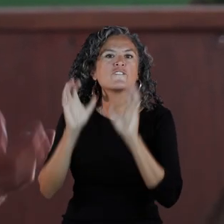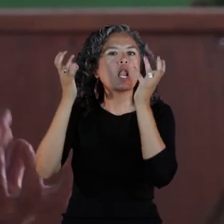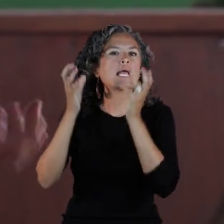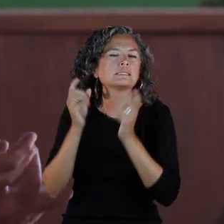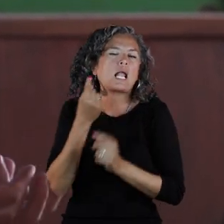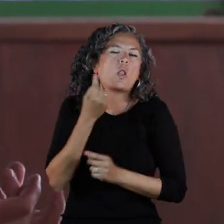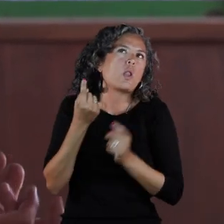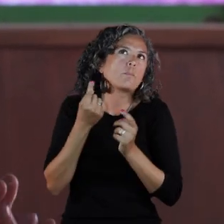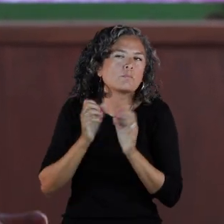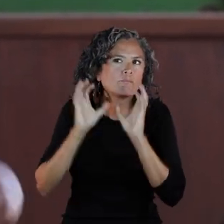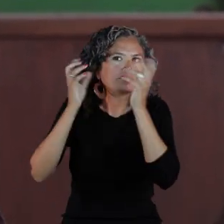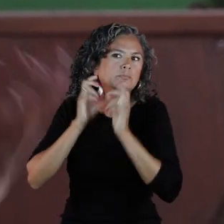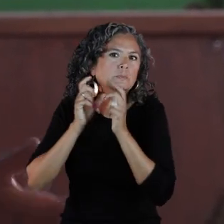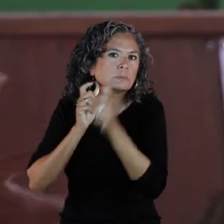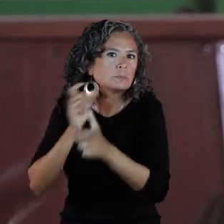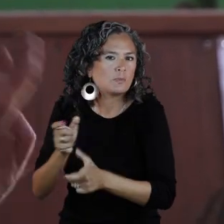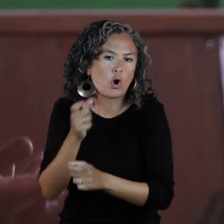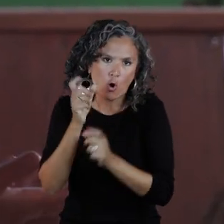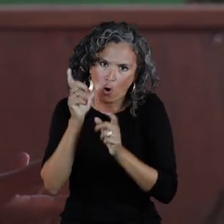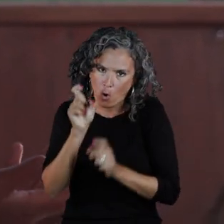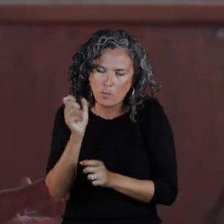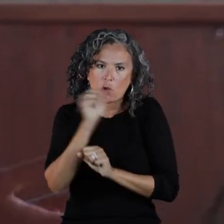observar alguna violencia que, por supuesto hay que combatirla.